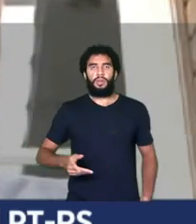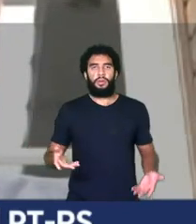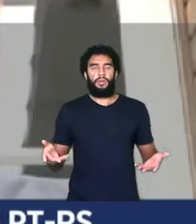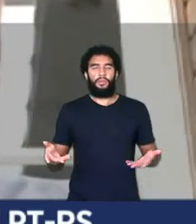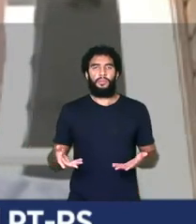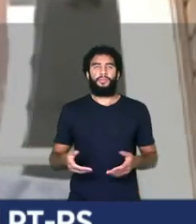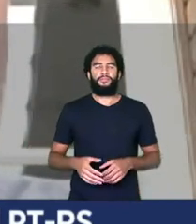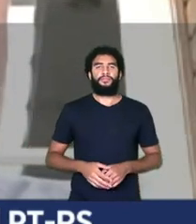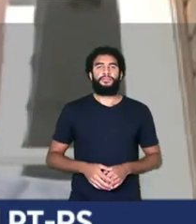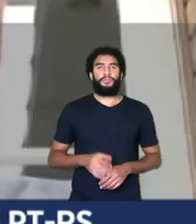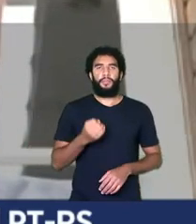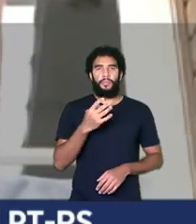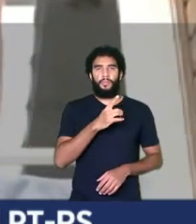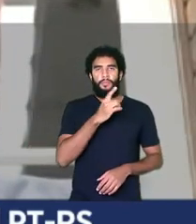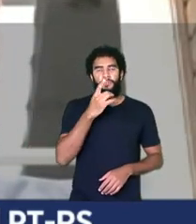DE VOSSA EXCELÊNCIA. BOM DIA AOS DEMAIS PARLAMENTARES, AS